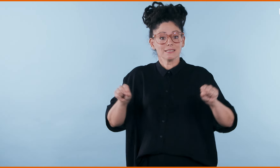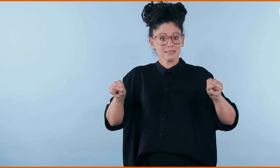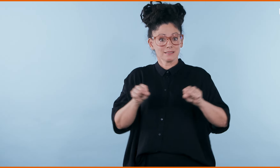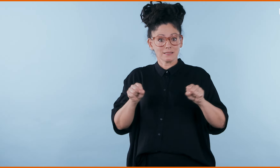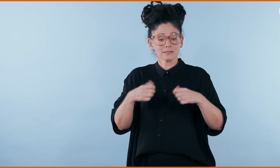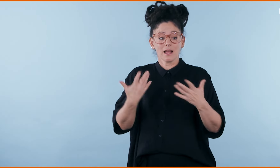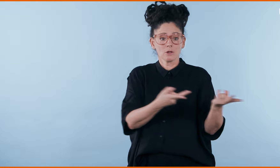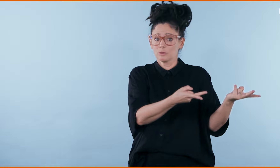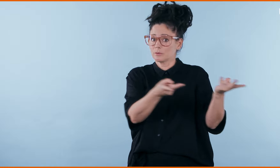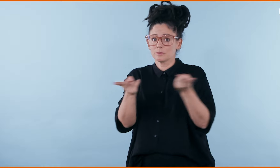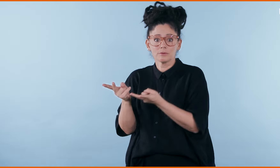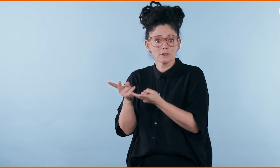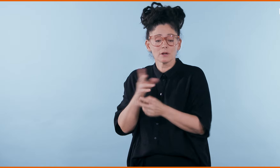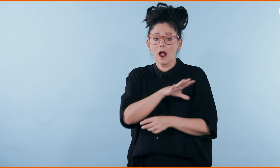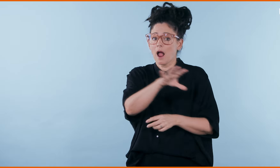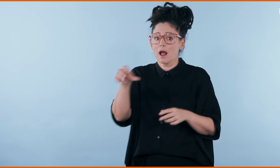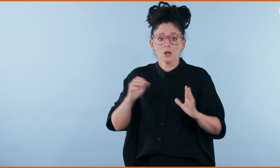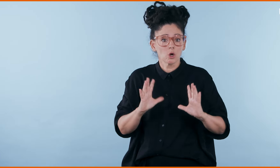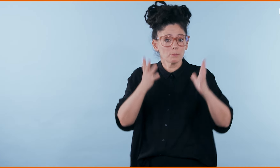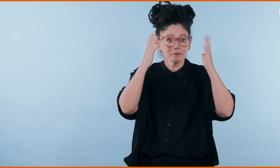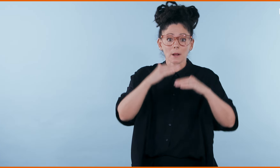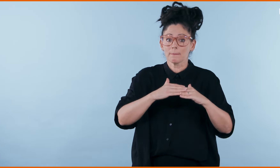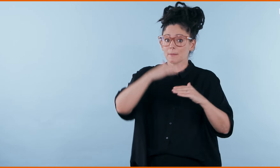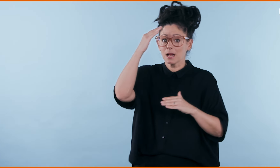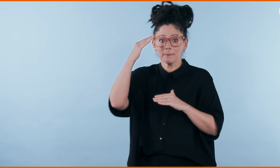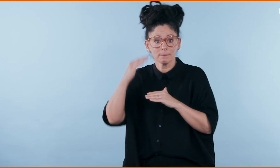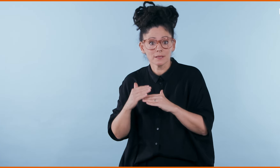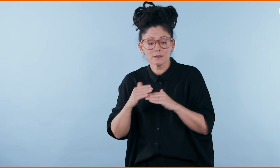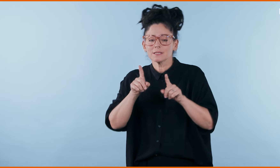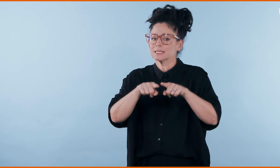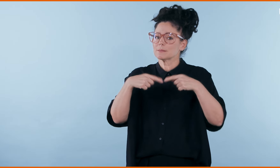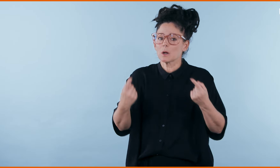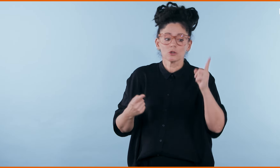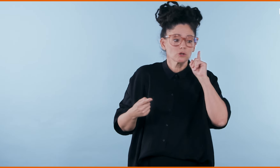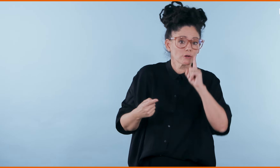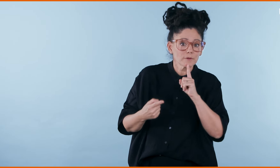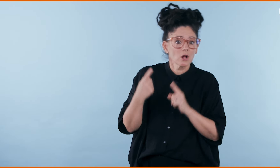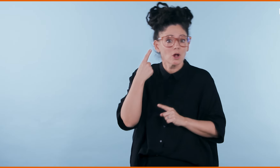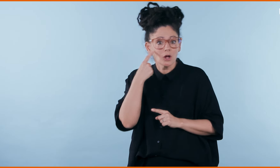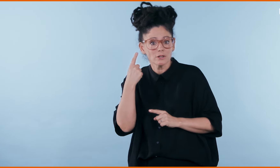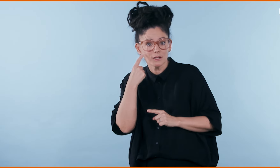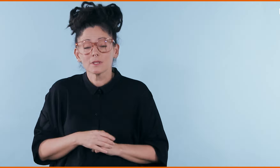Denna stress är generell, alla upplever den mer eller mindre,- döva eller hörande spelar ingen roll.